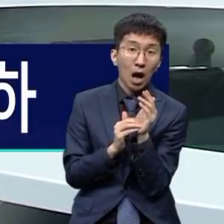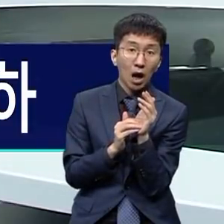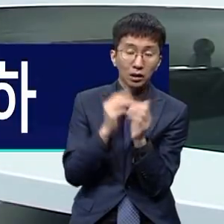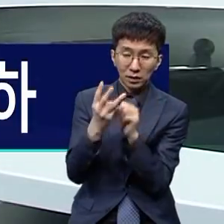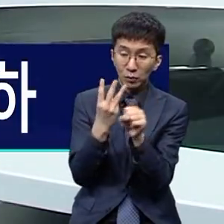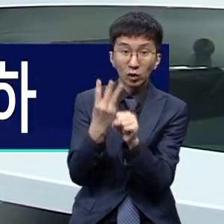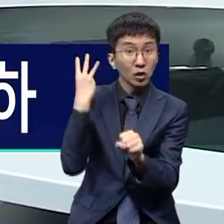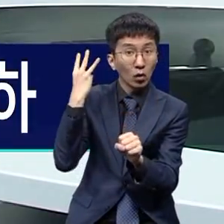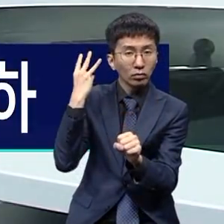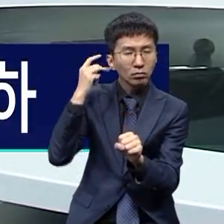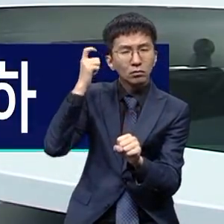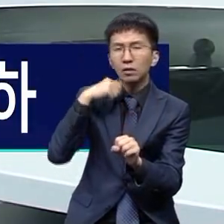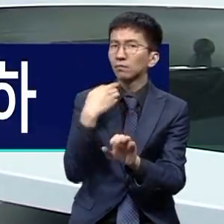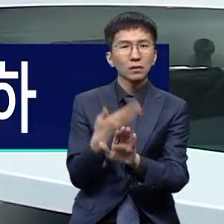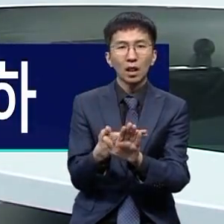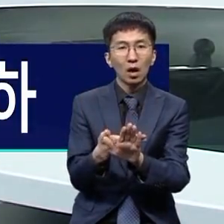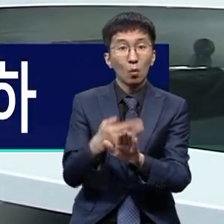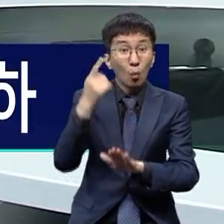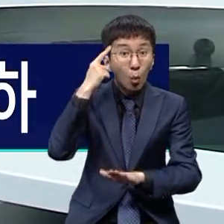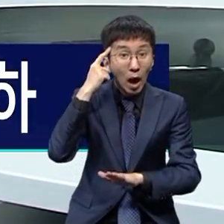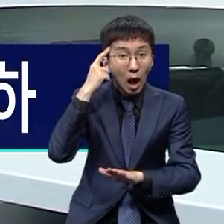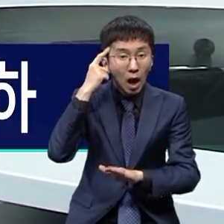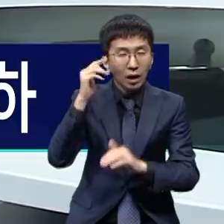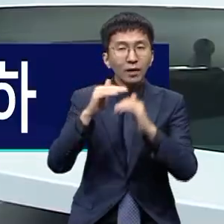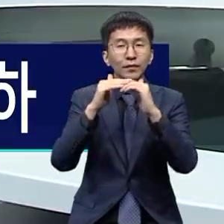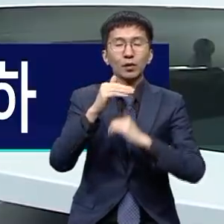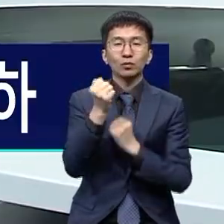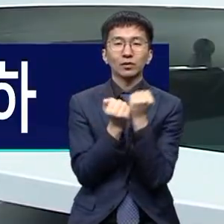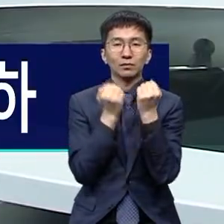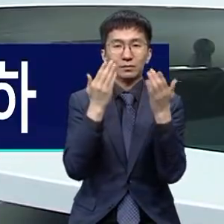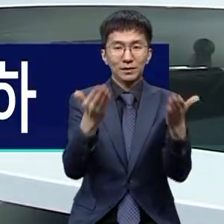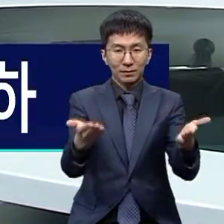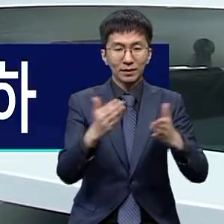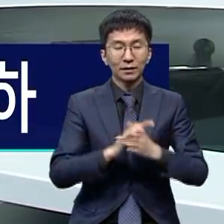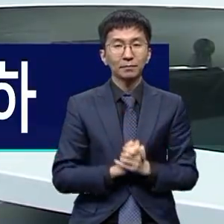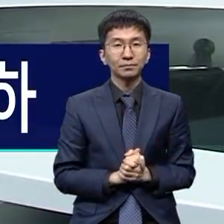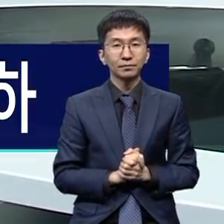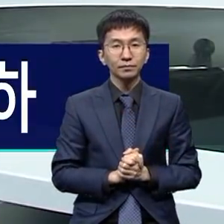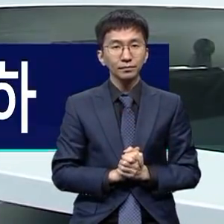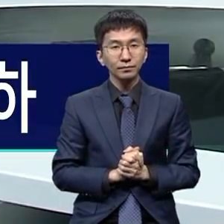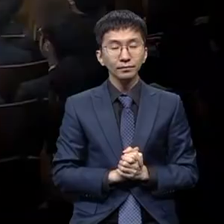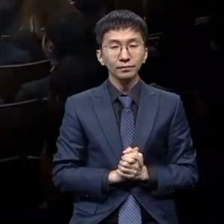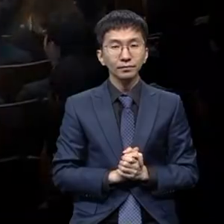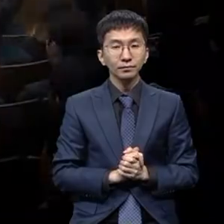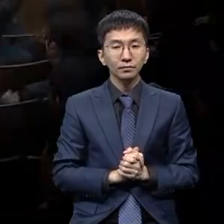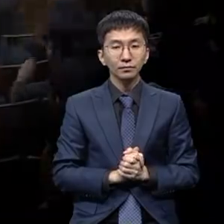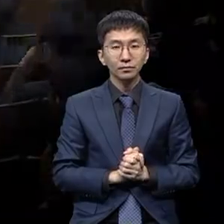뒤집힌 겁니다. 먼저 오늘 판결 내용을 안희재 기자가 정리해 드립니다.